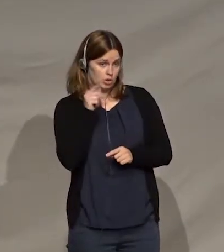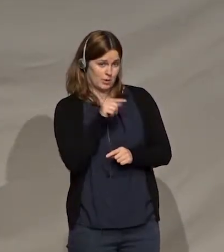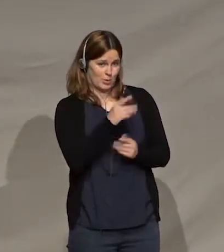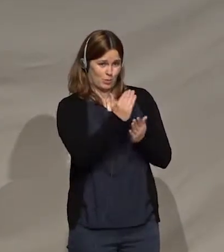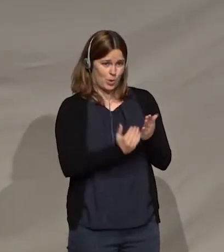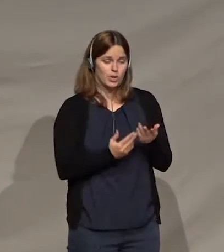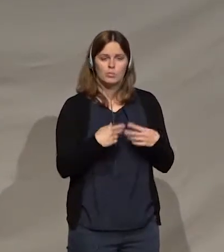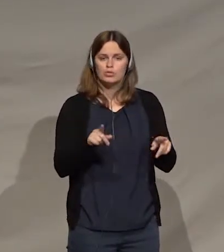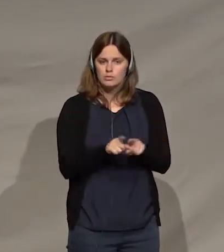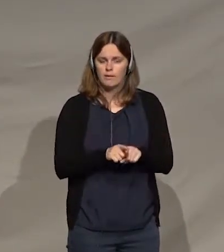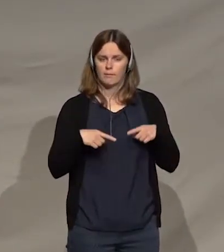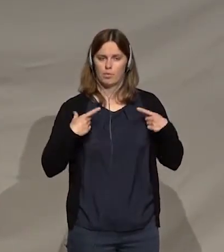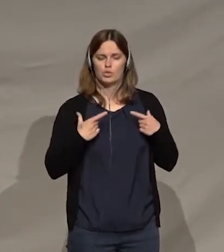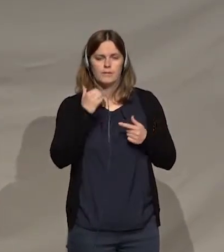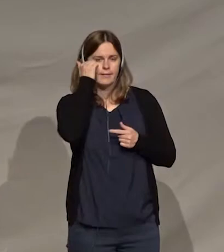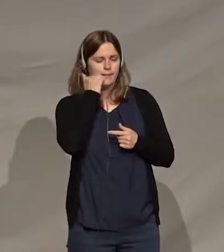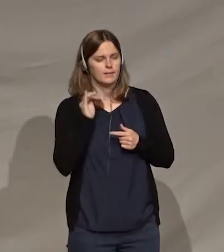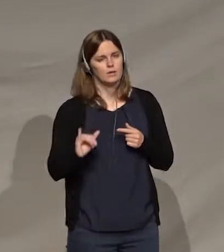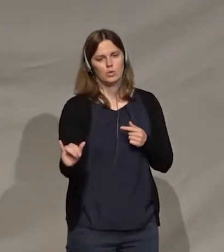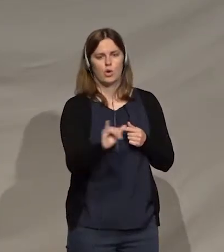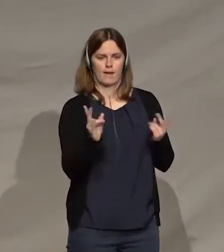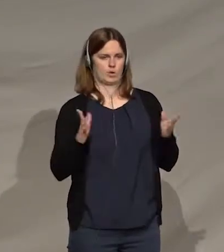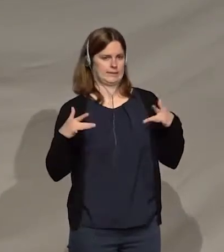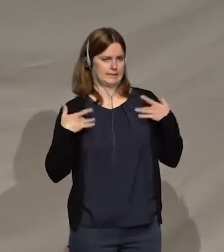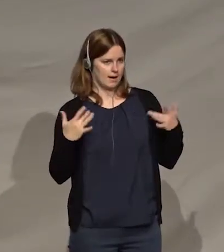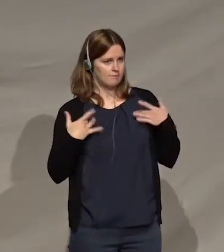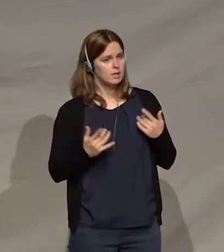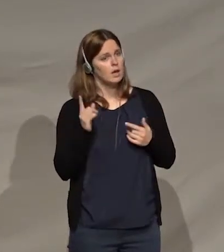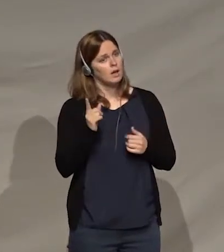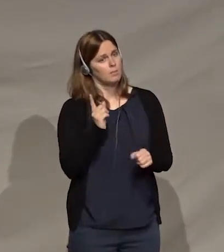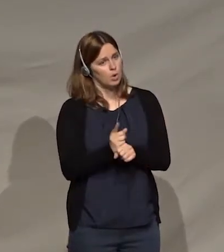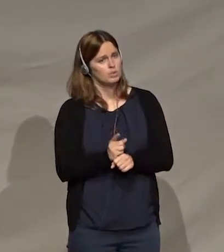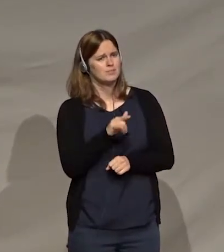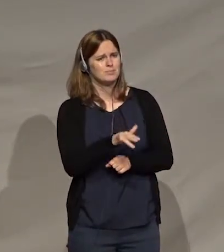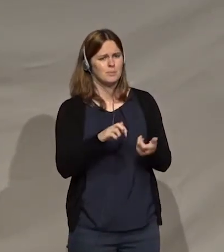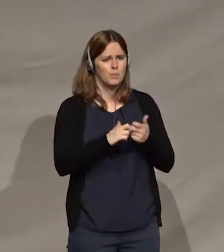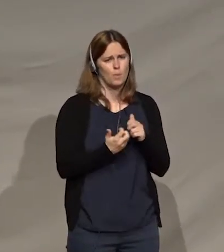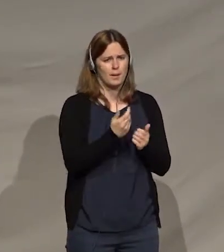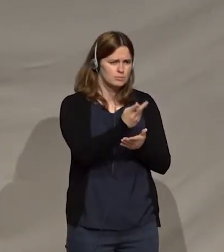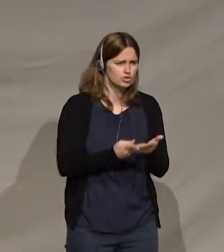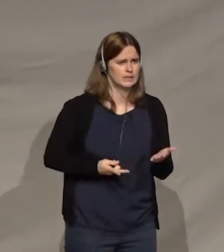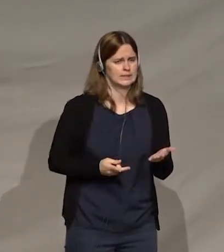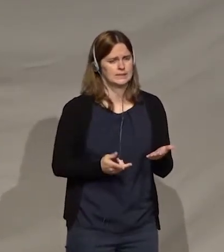Ale tito se možná ani nekvalifikují do oficiálních programů, nebo ani nechtějí být v oficiálních programech pro dyslektiky.